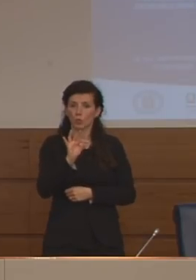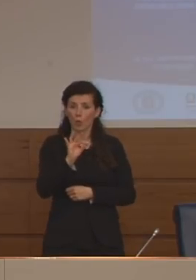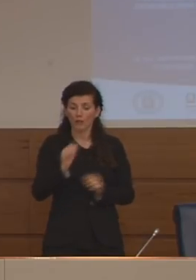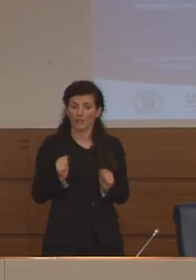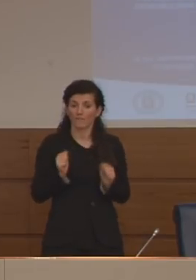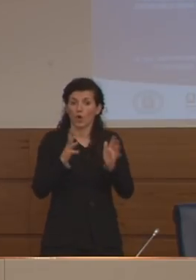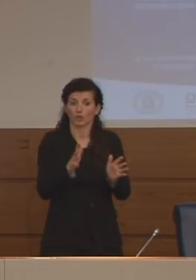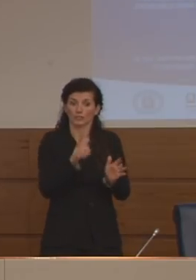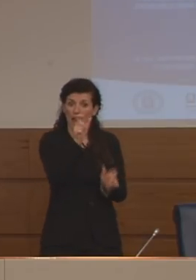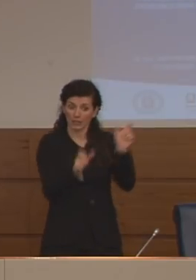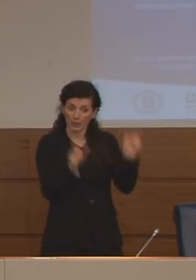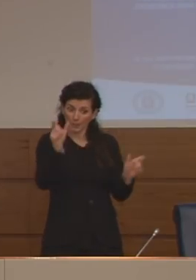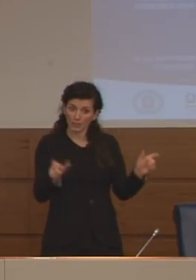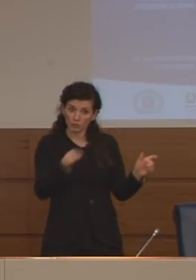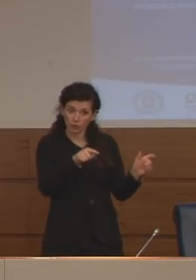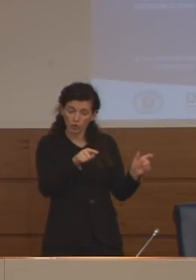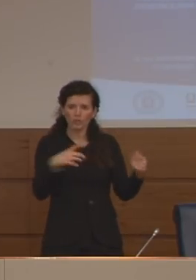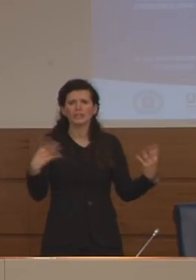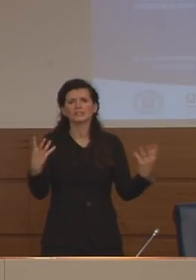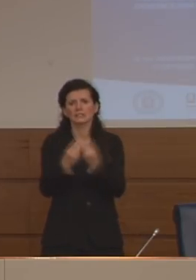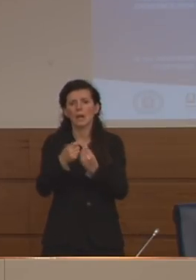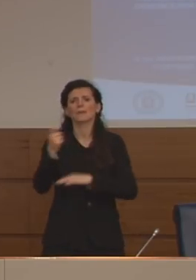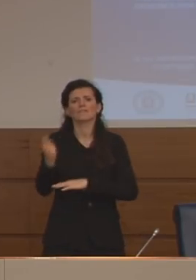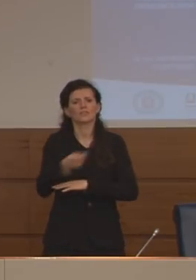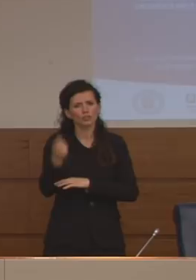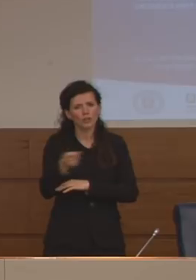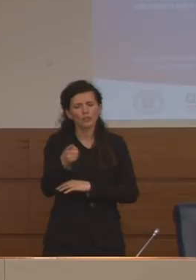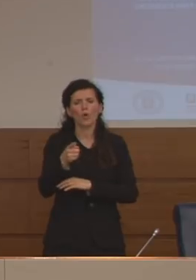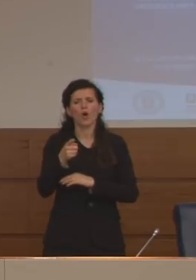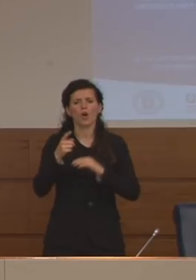aggiungono i Vigili del Fuoco, le Forze Armate, le Forze di Polizia e il